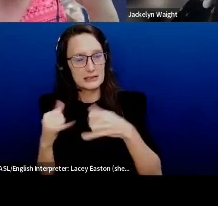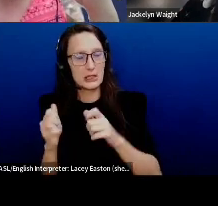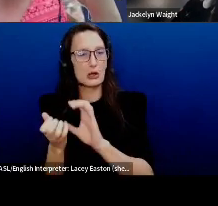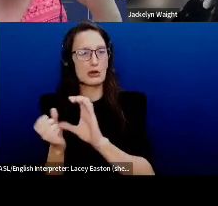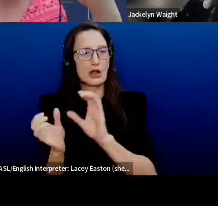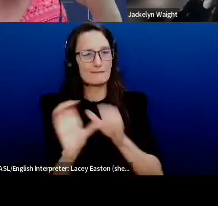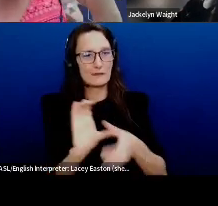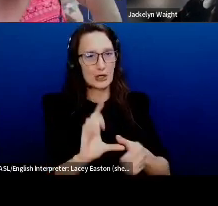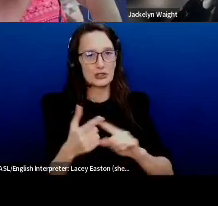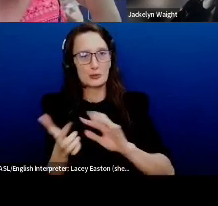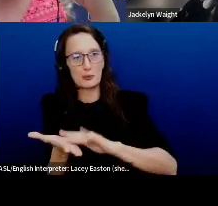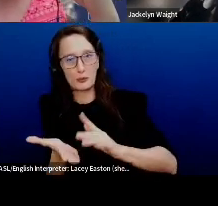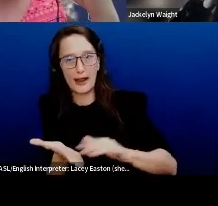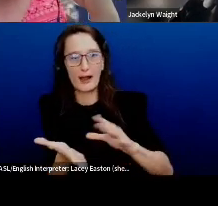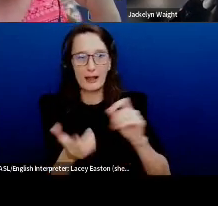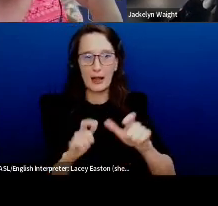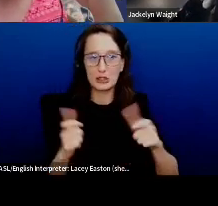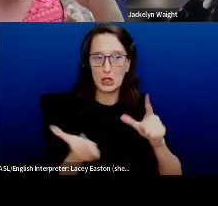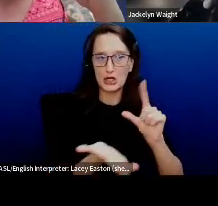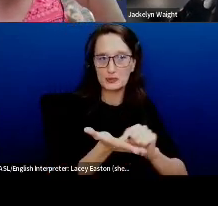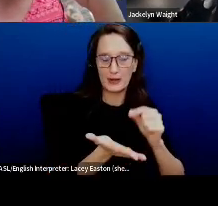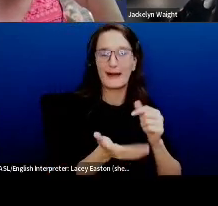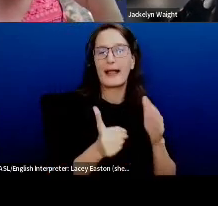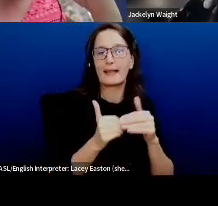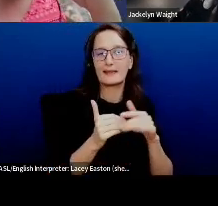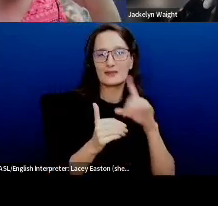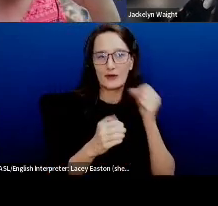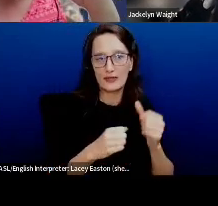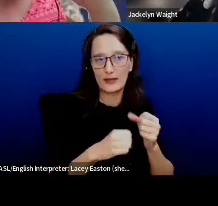Estos materiales se entregarán a las escuelas para los estudiantes una vez que nuestros contratistas reciban el producto